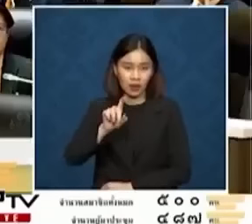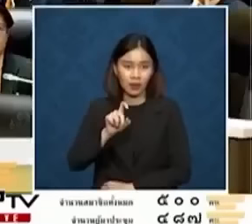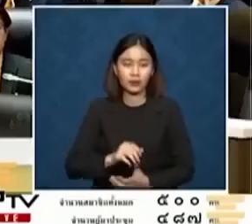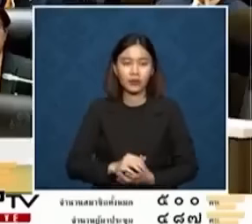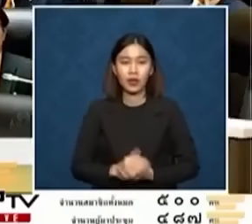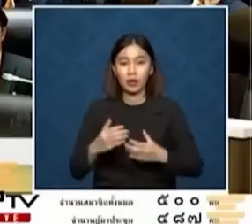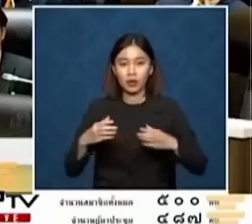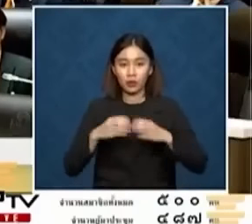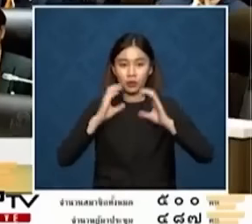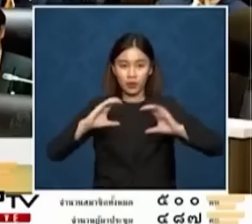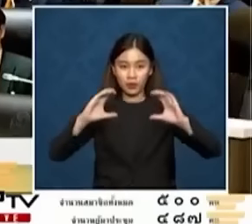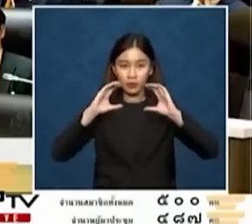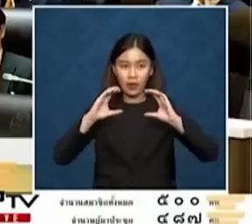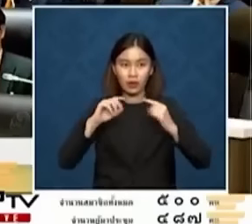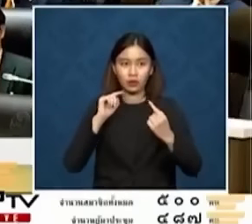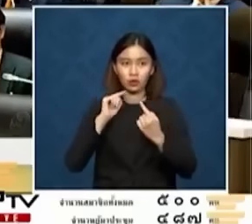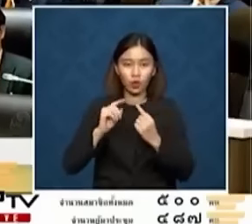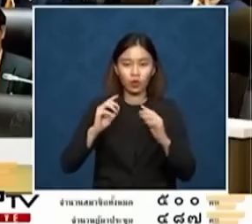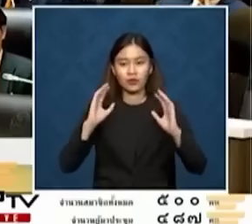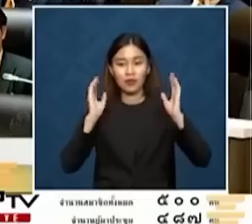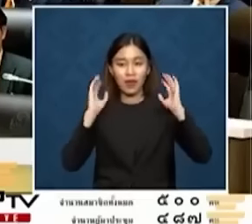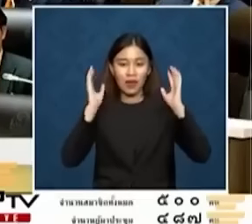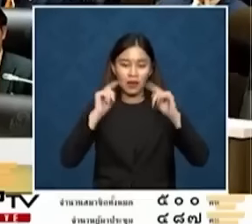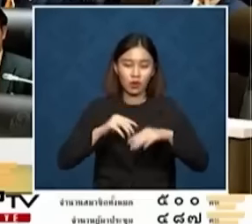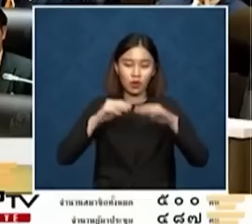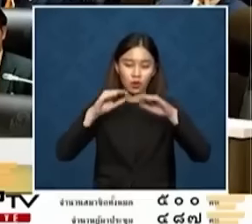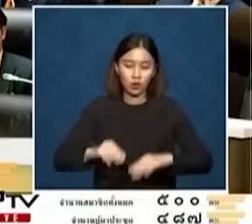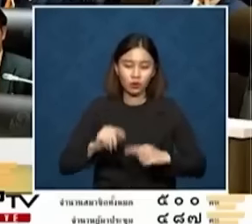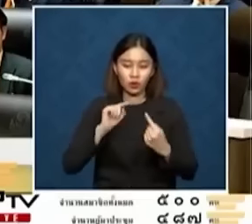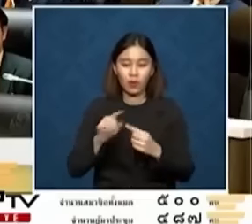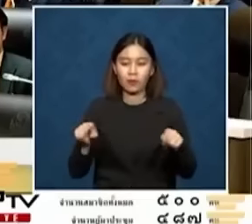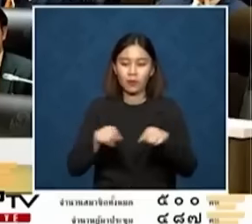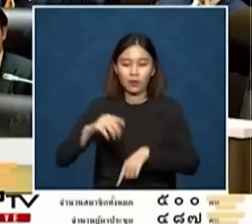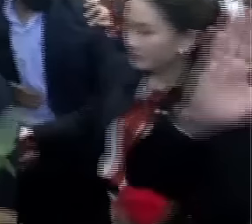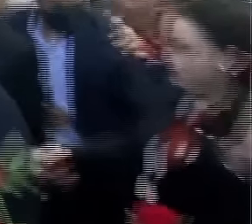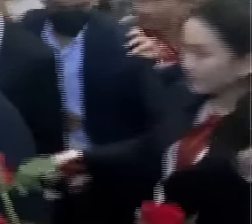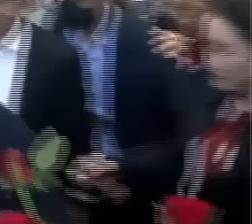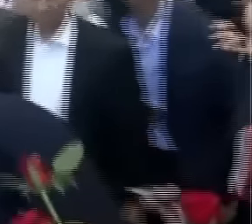สวมเสื้อผ้าด้วยตนเองไม่ได้ค่ะเดินไปเดิน มาในบ้านไม่ได้โอไปเดินอยู่เชียงใหม่นตอน